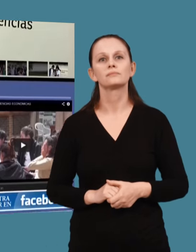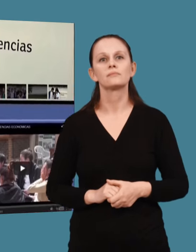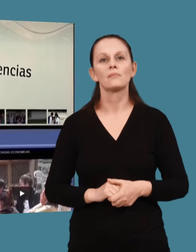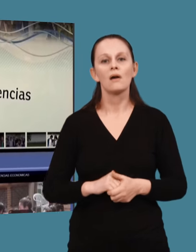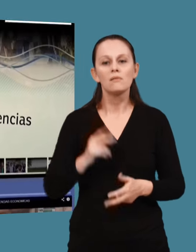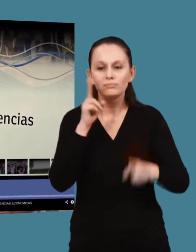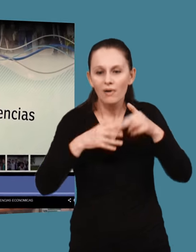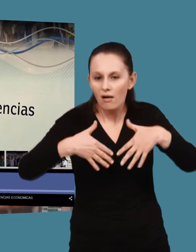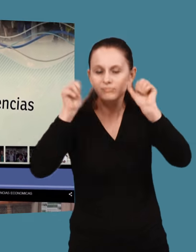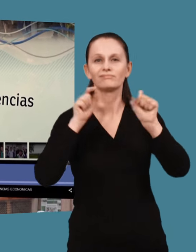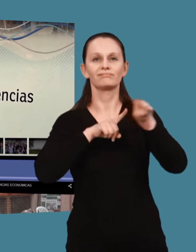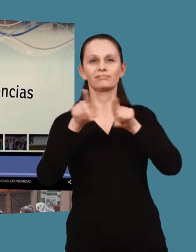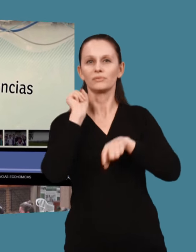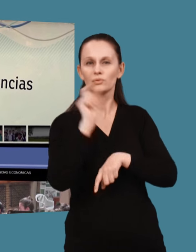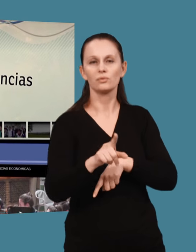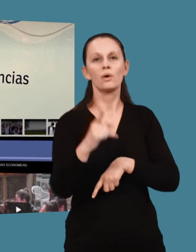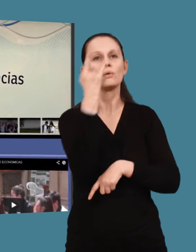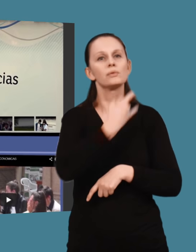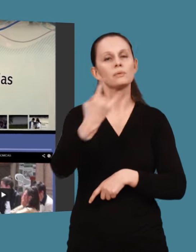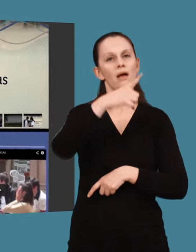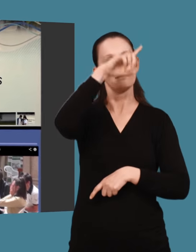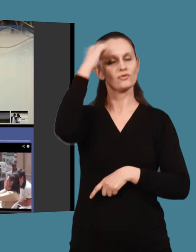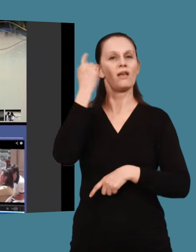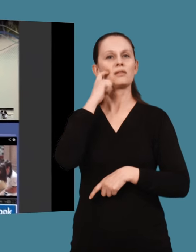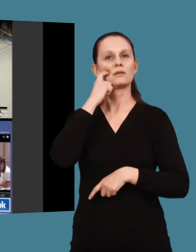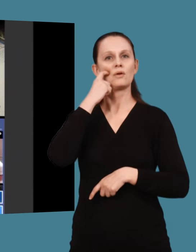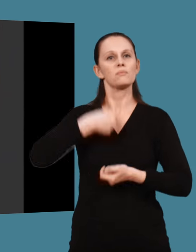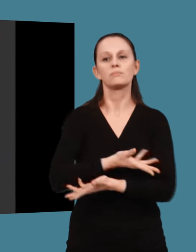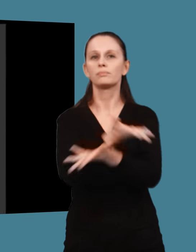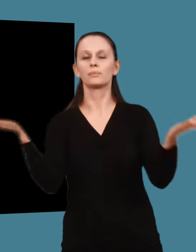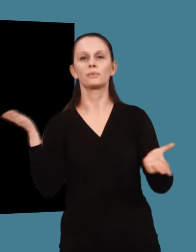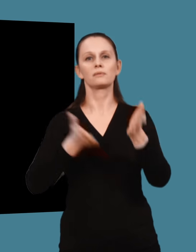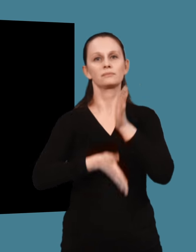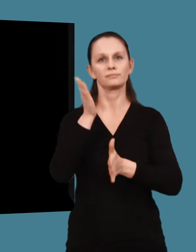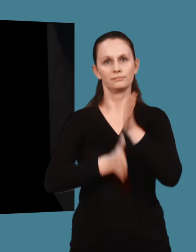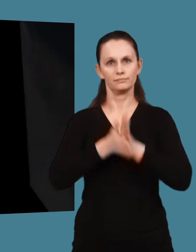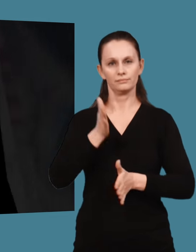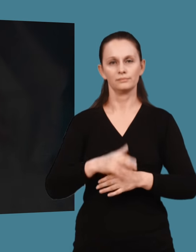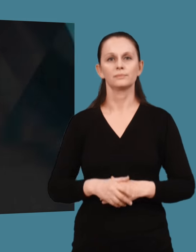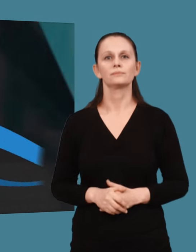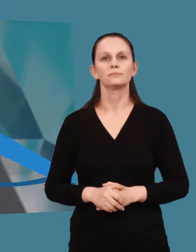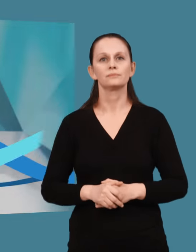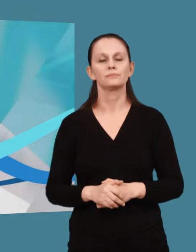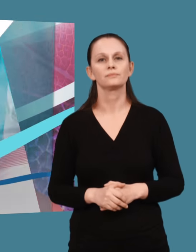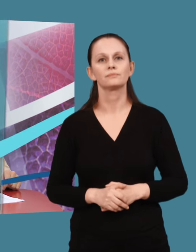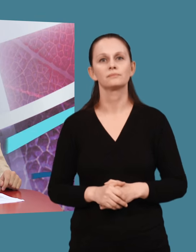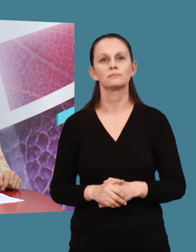Encontrá tu carrera en la Universidad Nacional de Entre Ríos. Pública y gratuita.